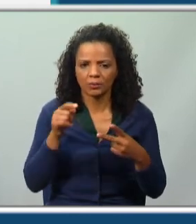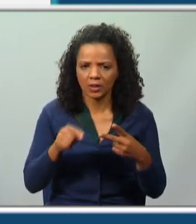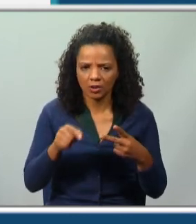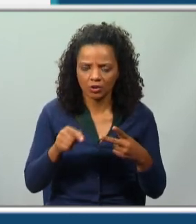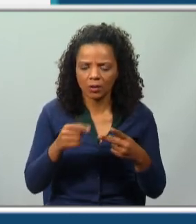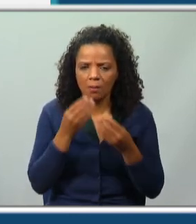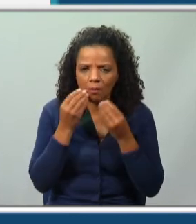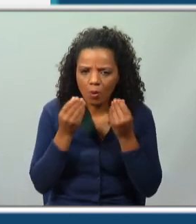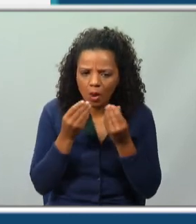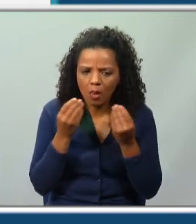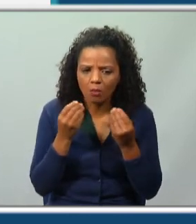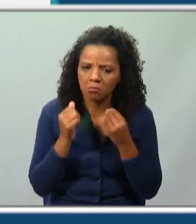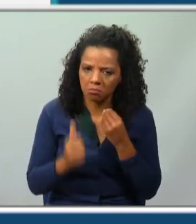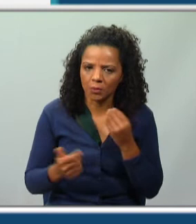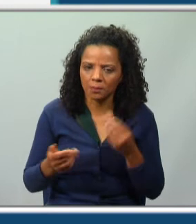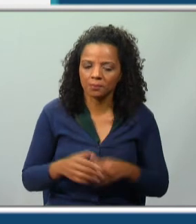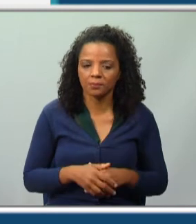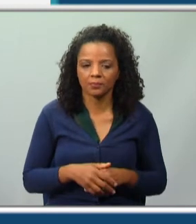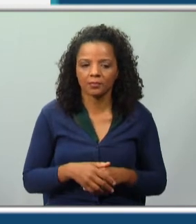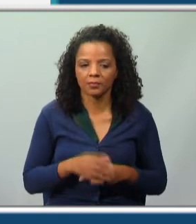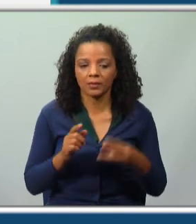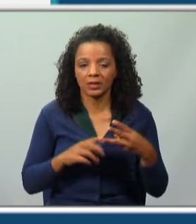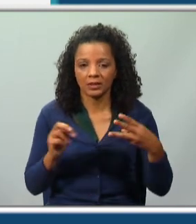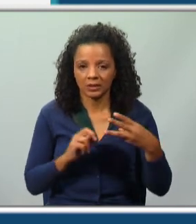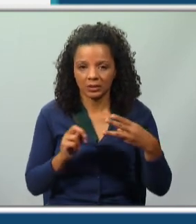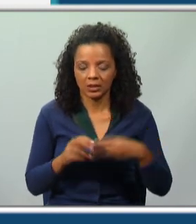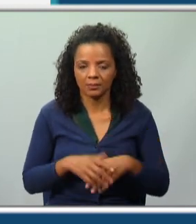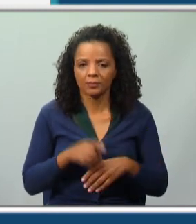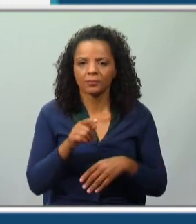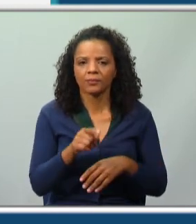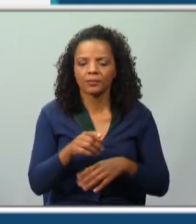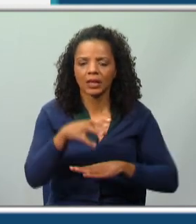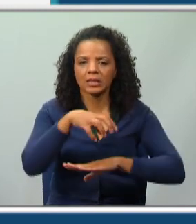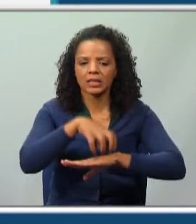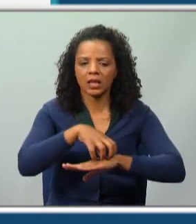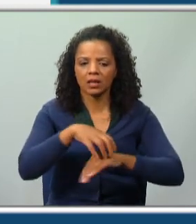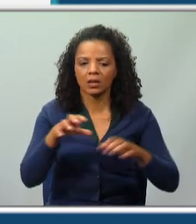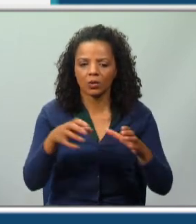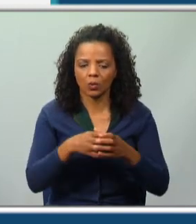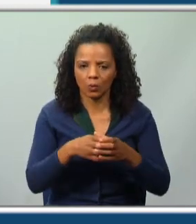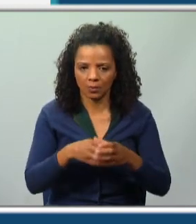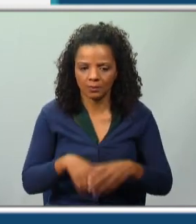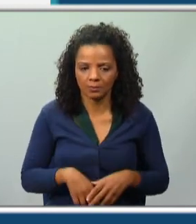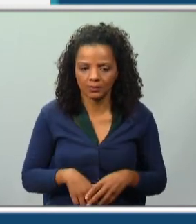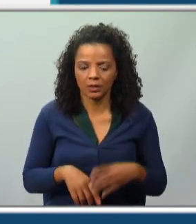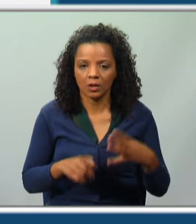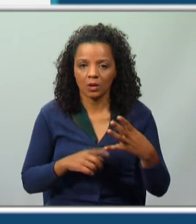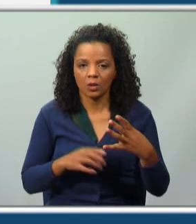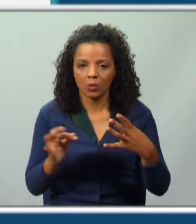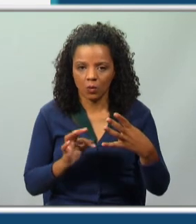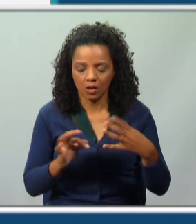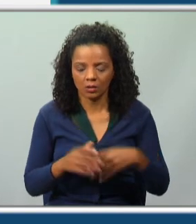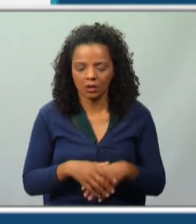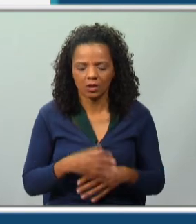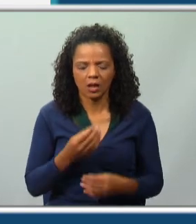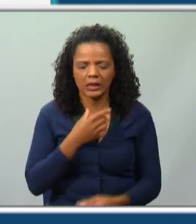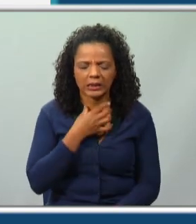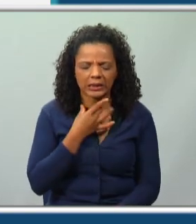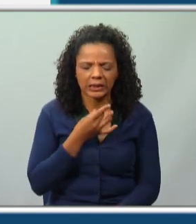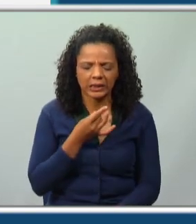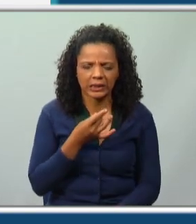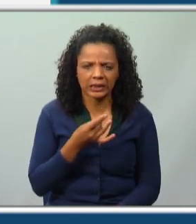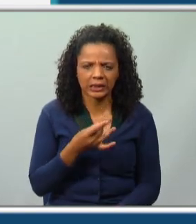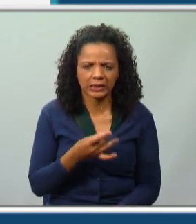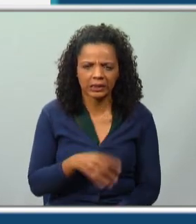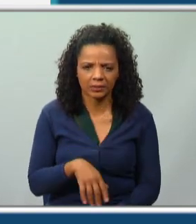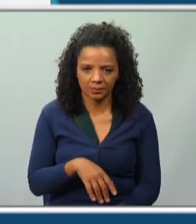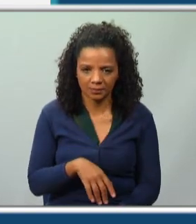molho é bom e a terceira e a sede do clube e a quarta tenho tanta sede em 醬汁不錯，三是口渴俱樂部和第四個我很渴